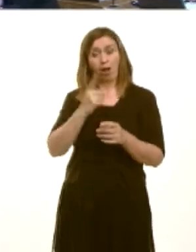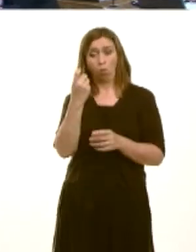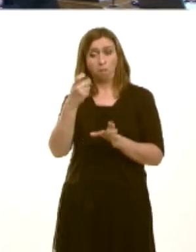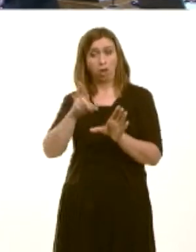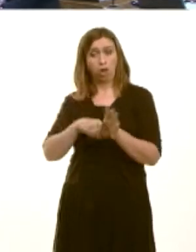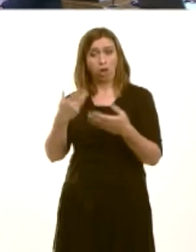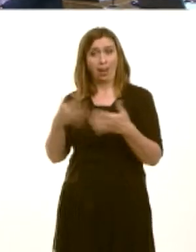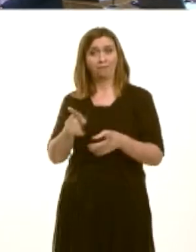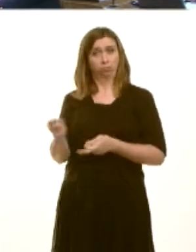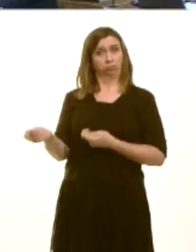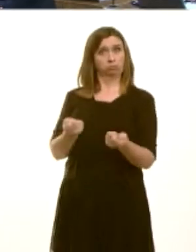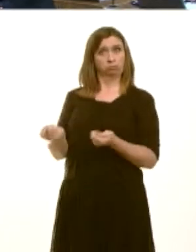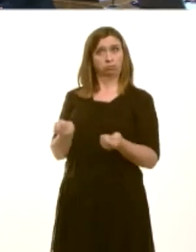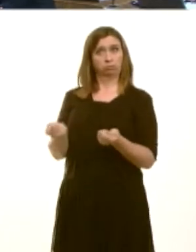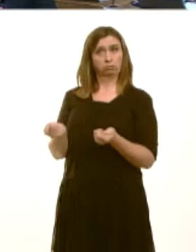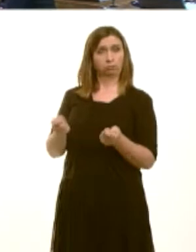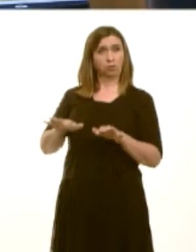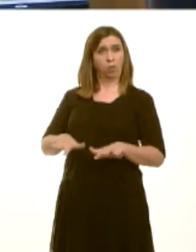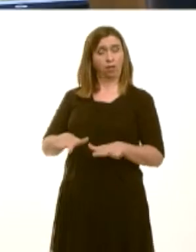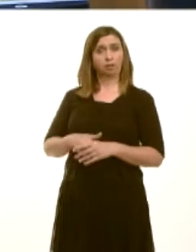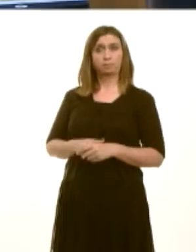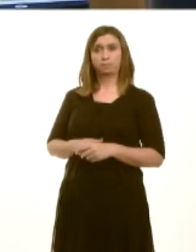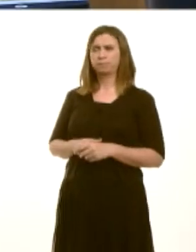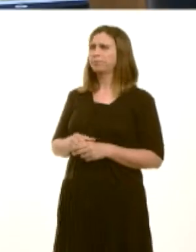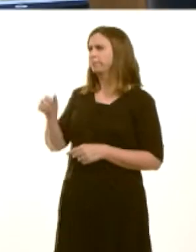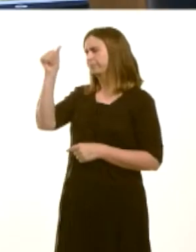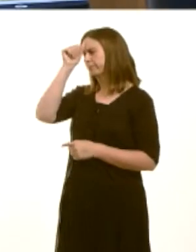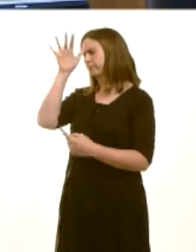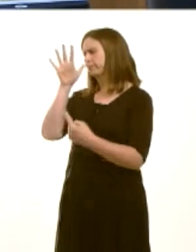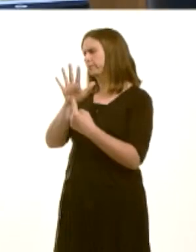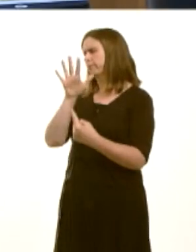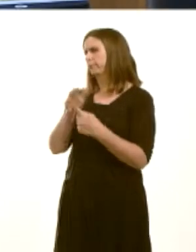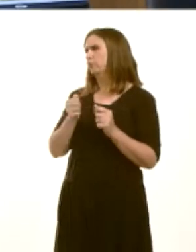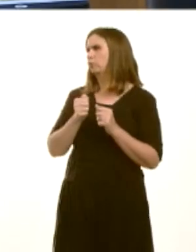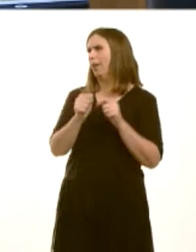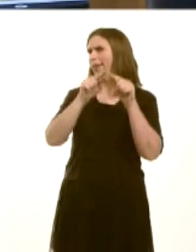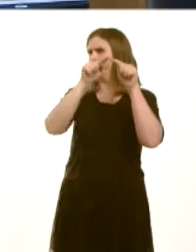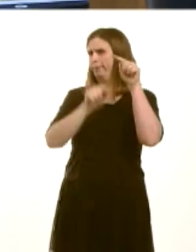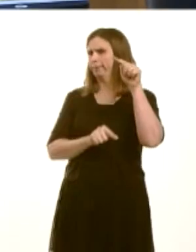Carwyn Jones: Gwnaf, wrth gwrs. Rwyín gwybod bod hwn yn rhywbeth sydd yn bwysig dros ben.